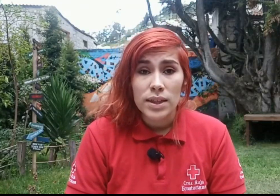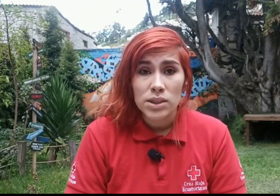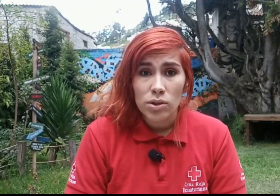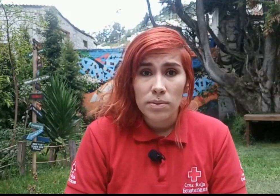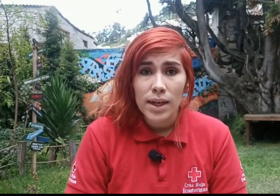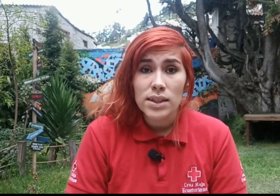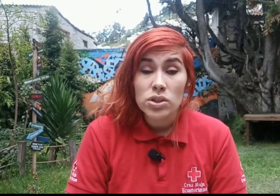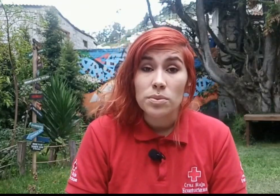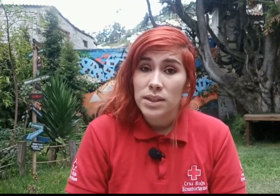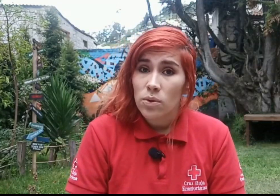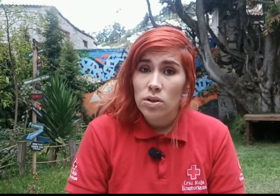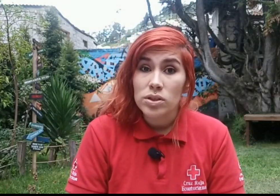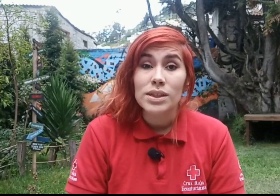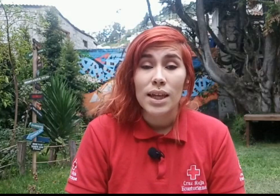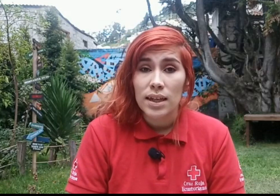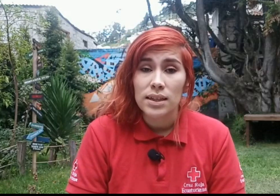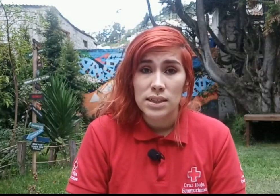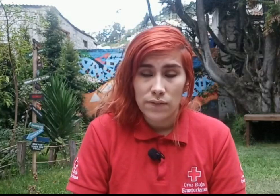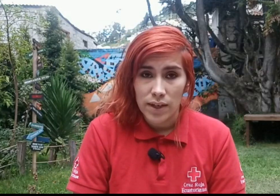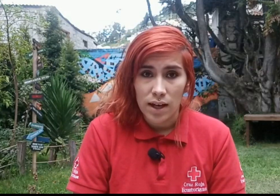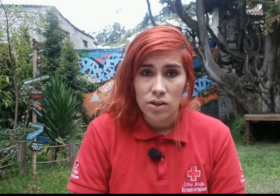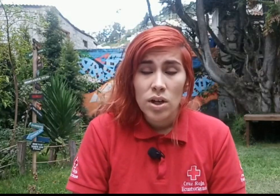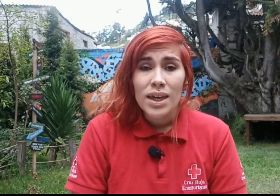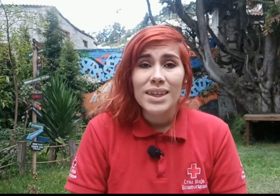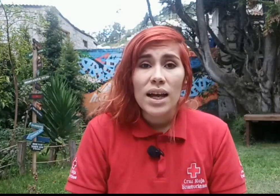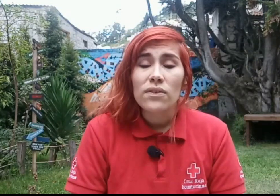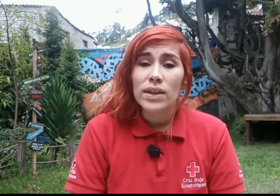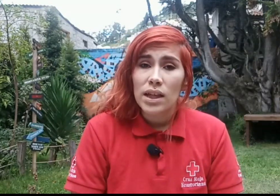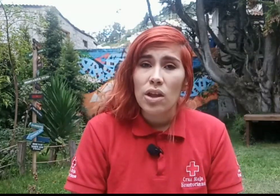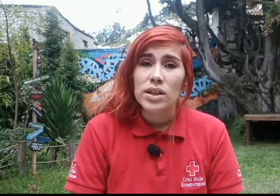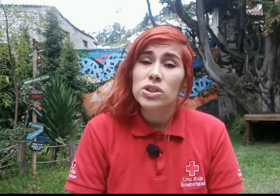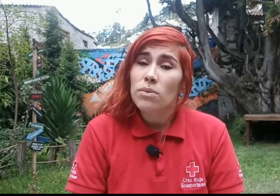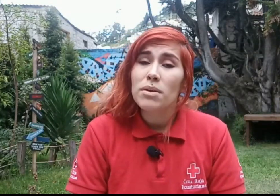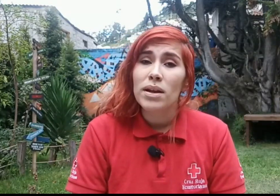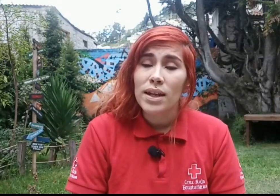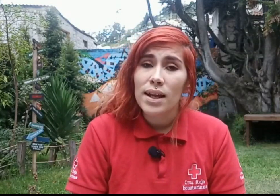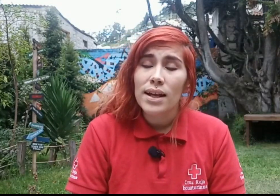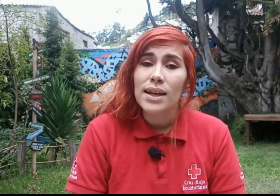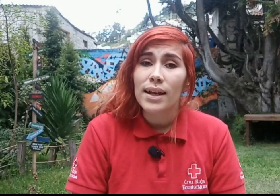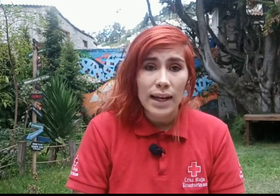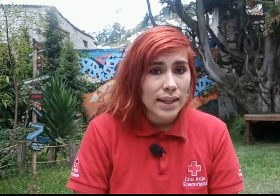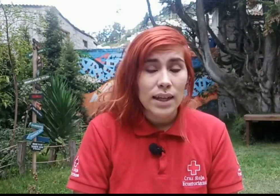19 estos obstáculos se han intensificado y han afectado de sobremanera la calidad